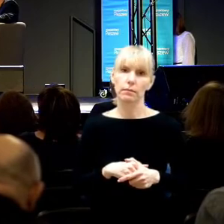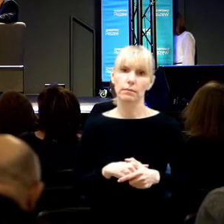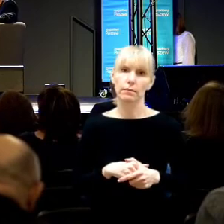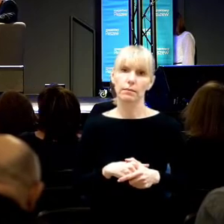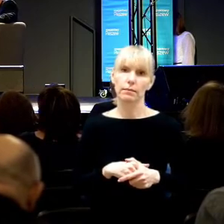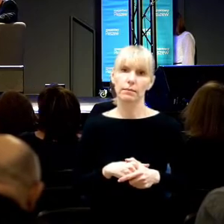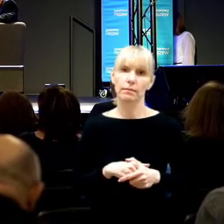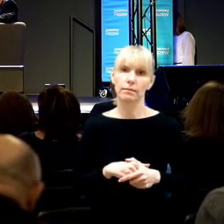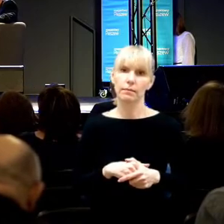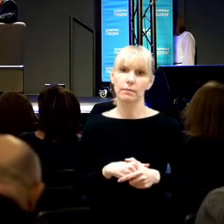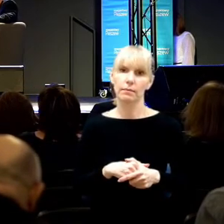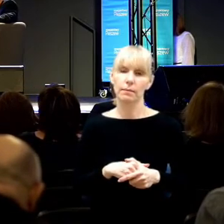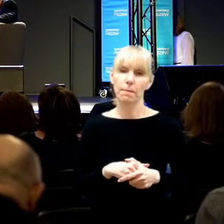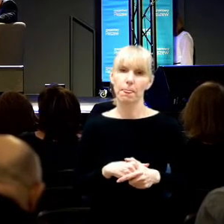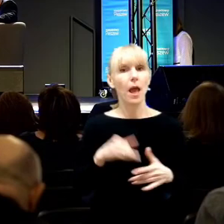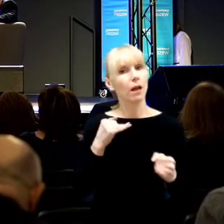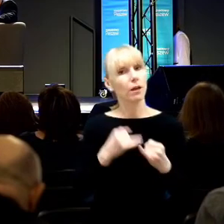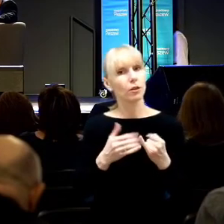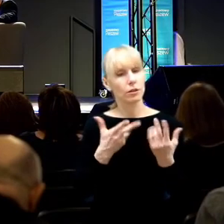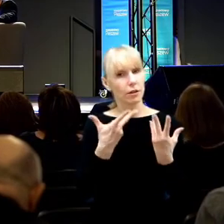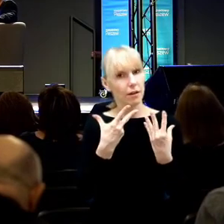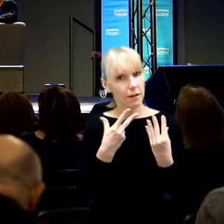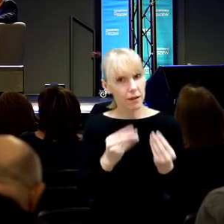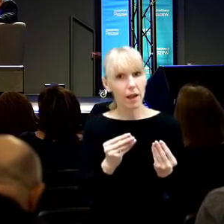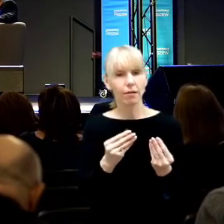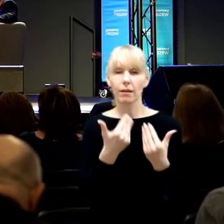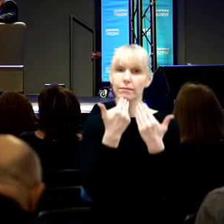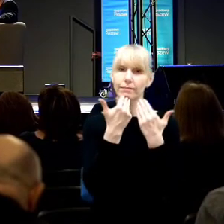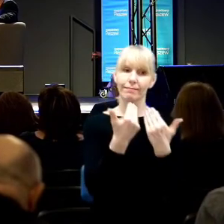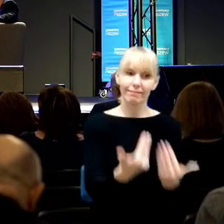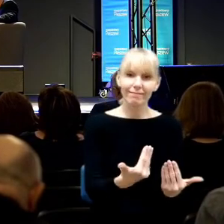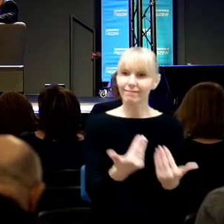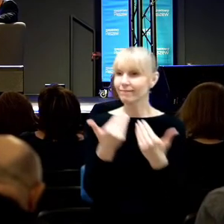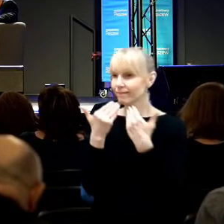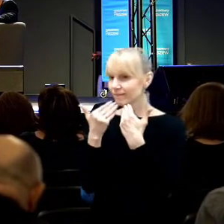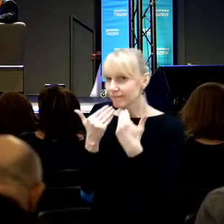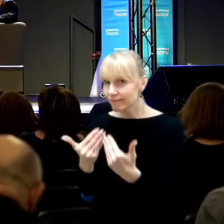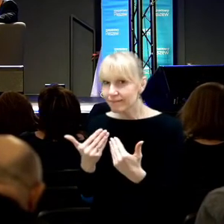A jeśli nie, to dziękuję bardzo. Mam nadzieję, że temat architektury, przestrzeni